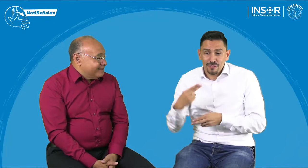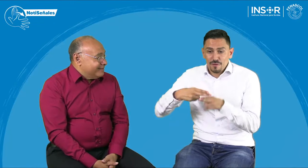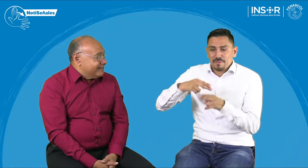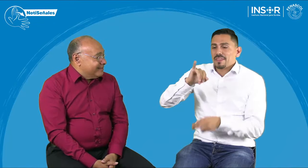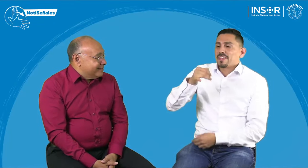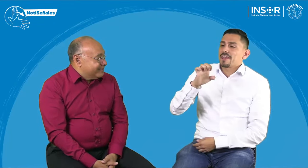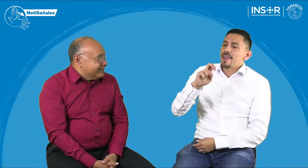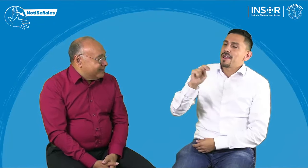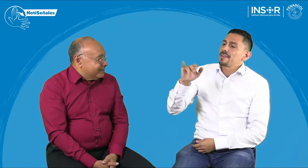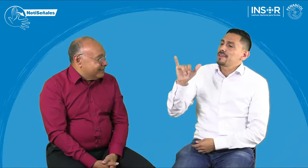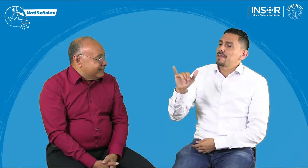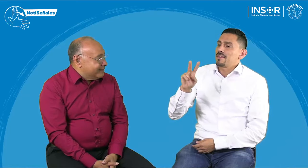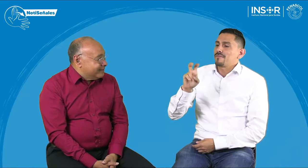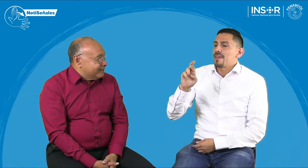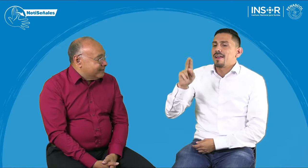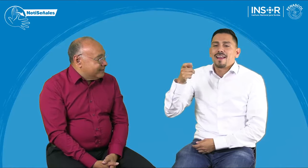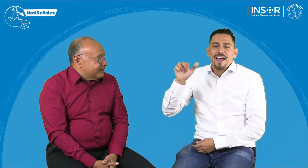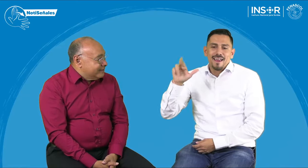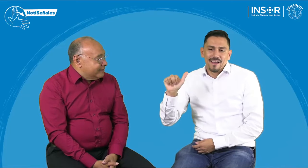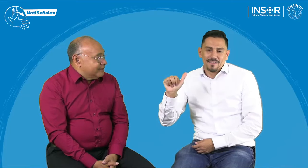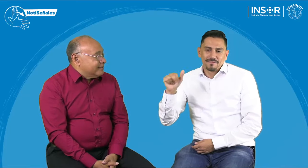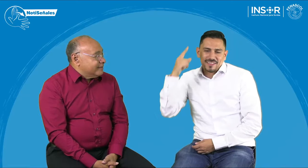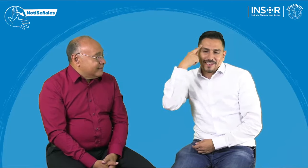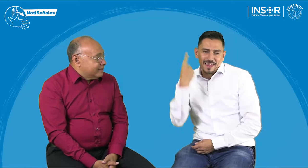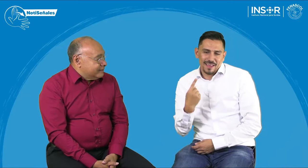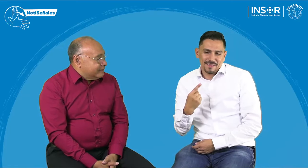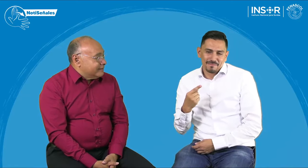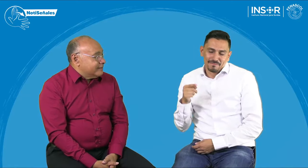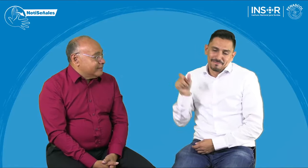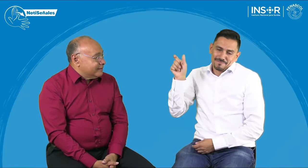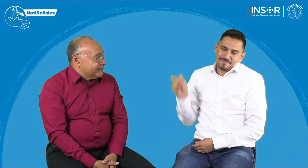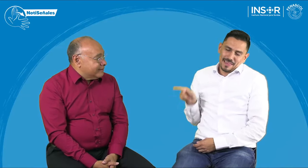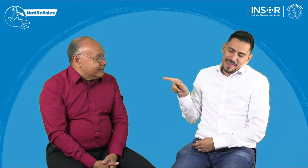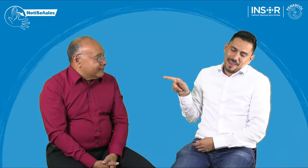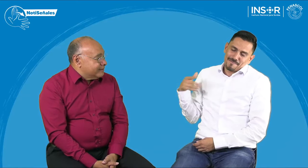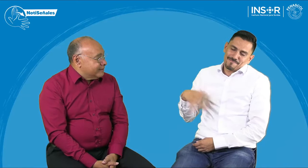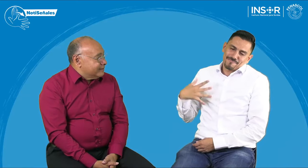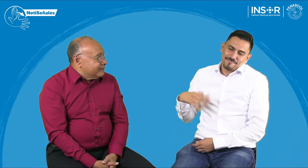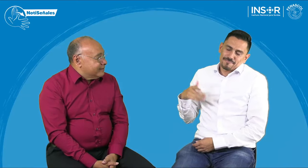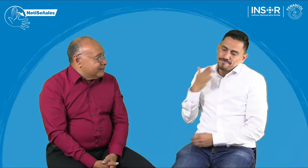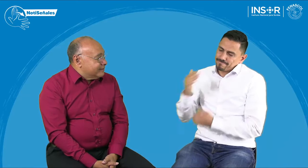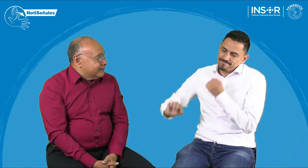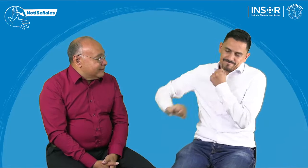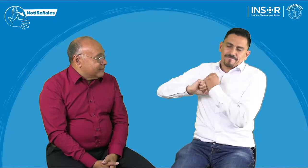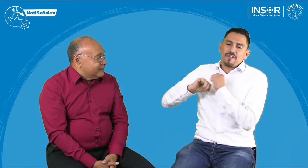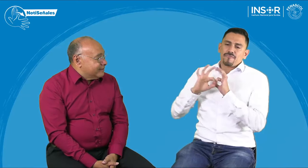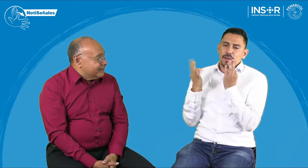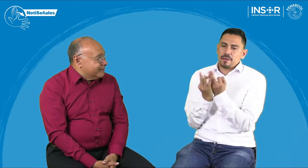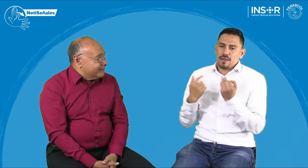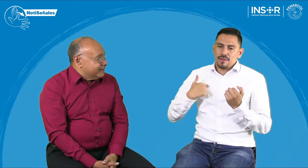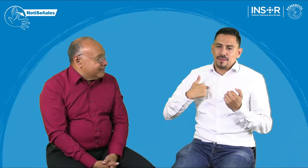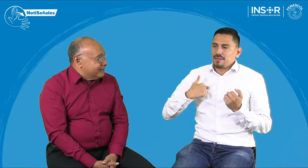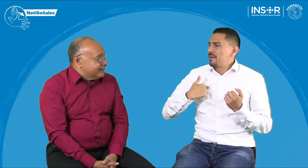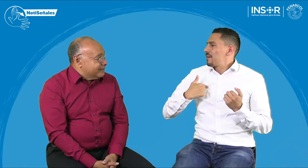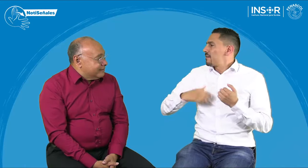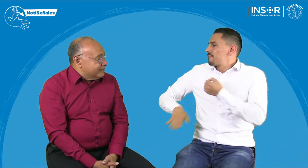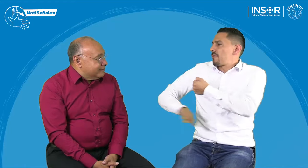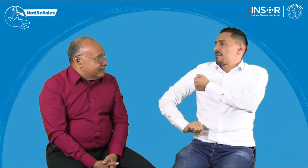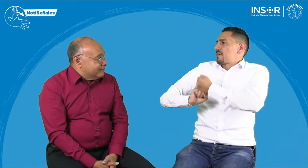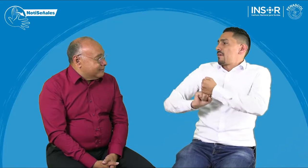mi esposa, Jenny su nombre es